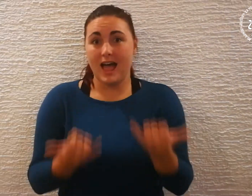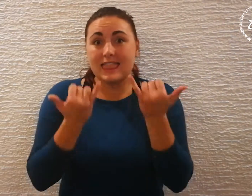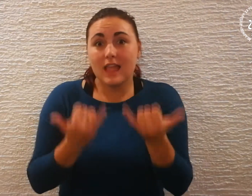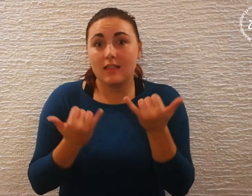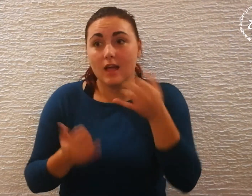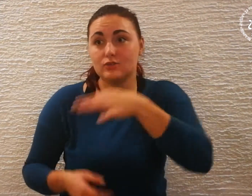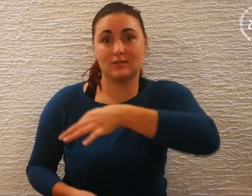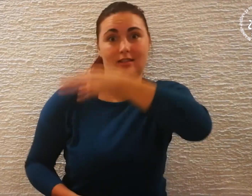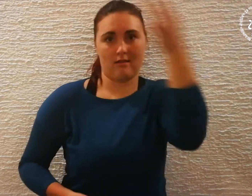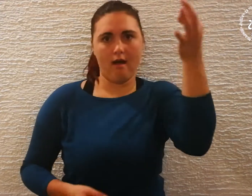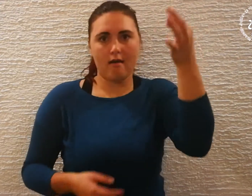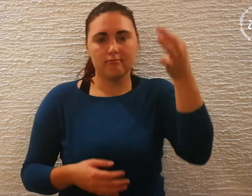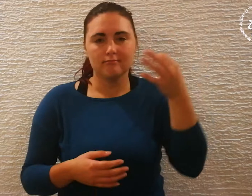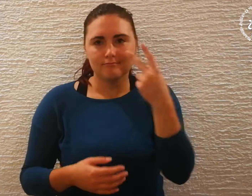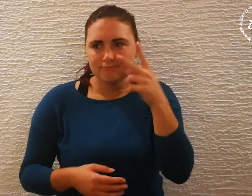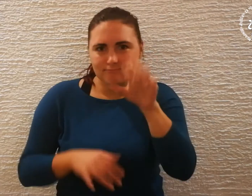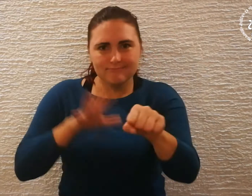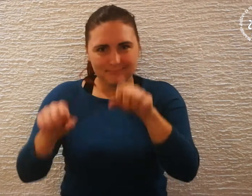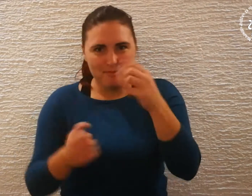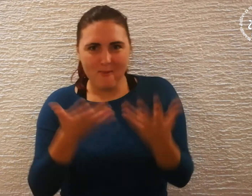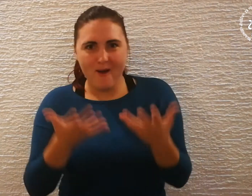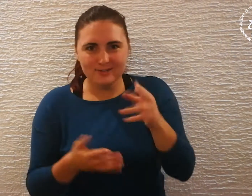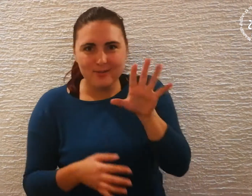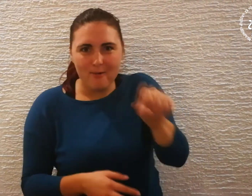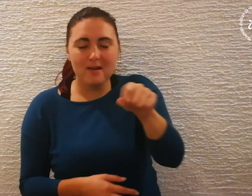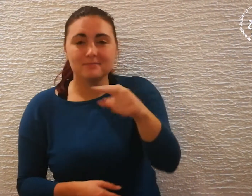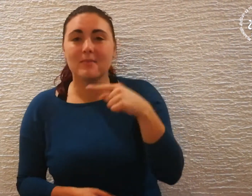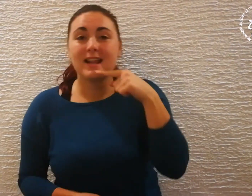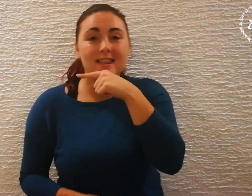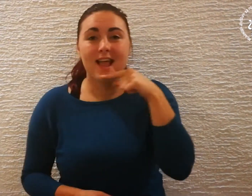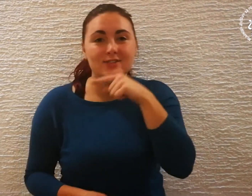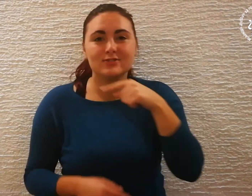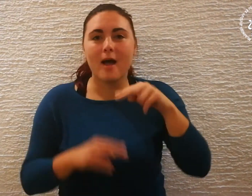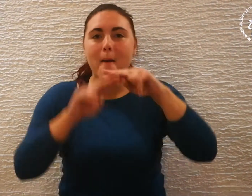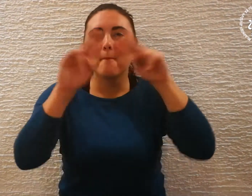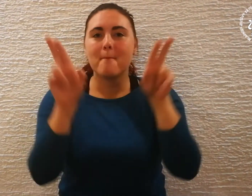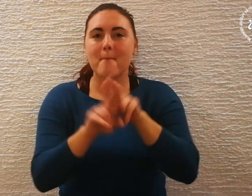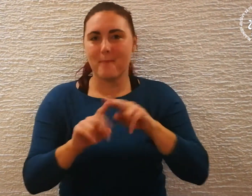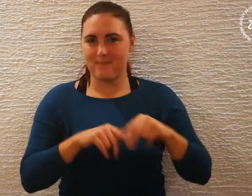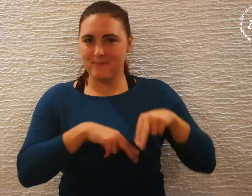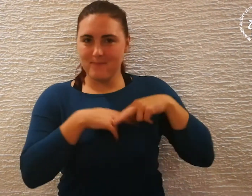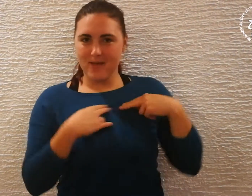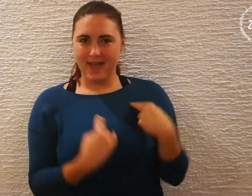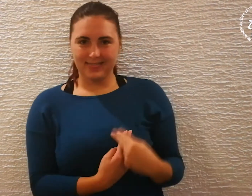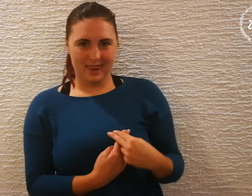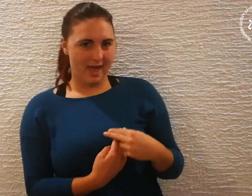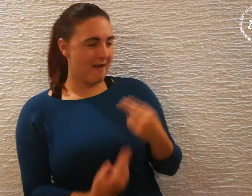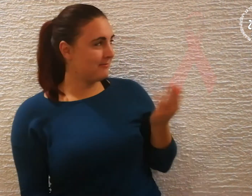Danes ste mogoče opazili rdečo pentljo.